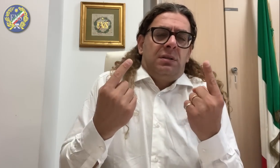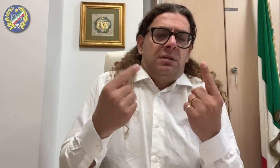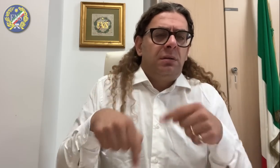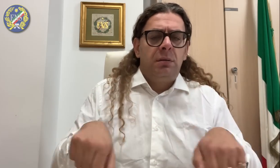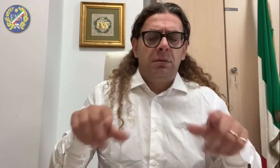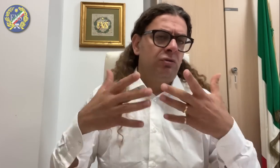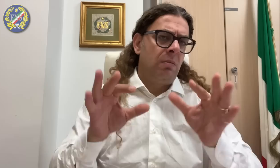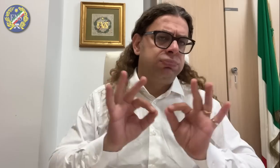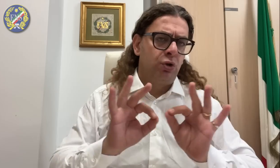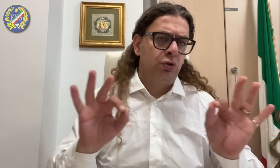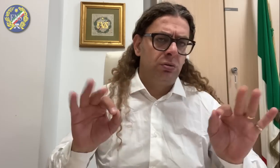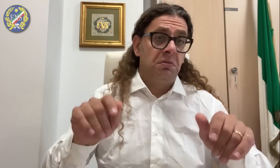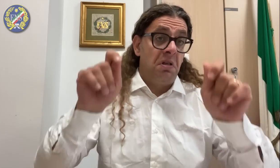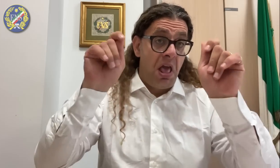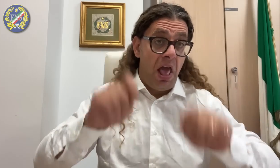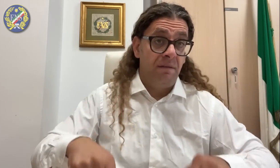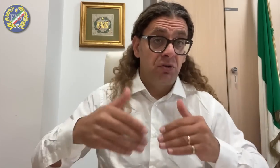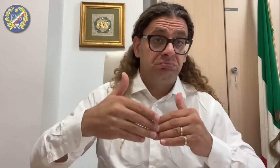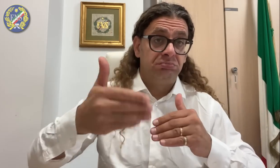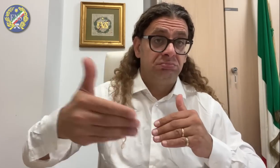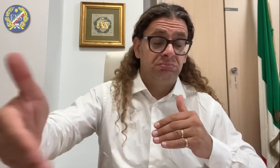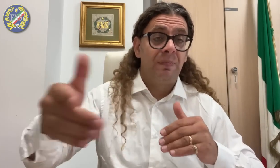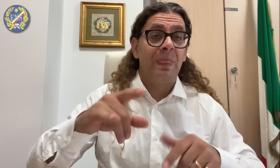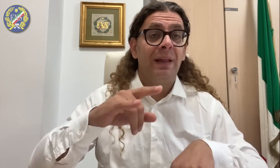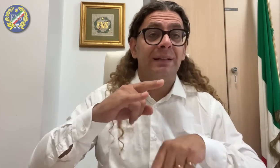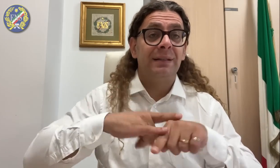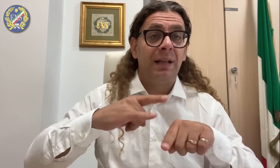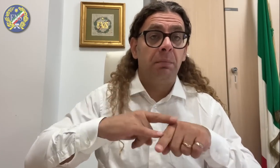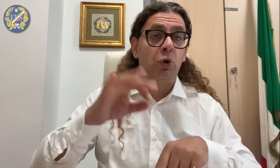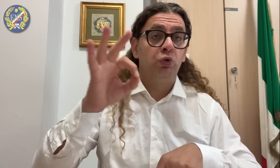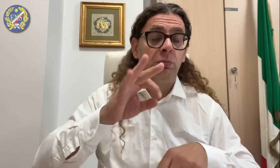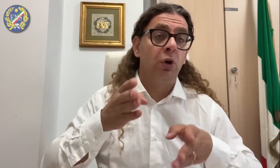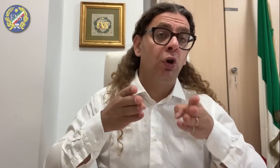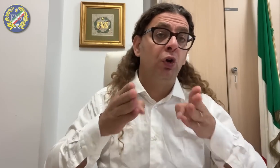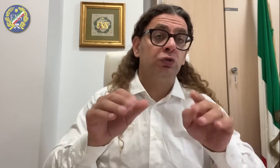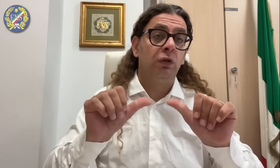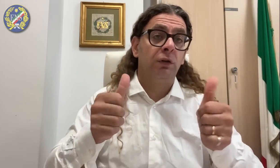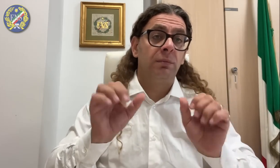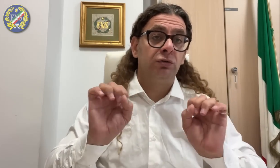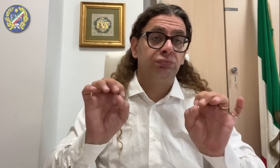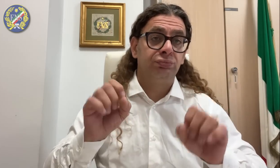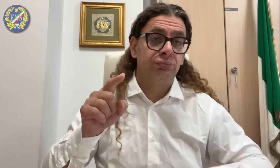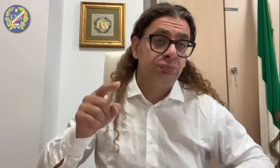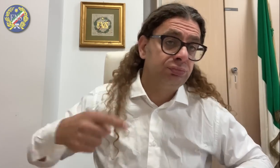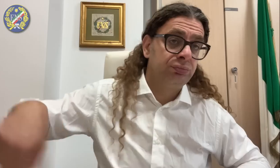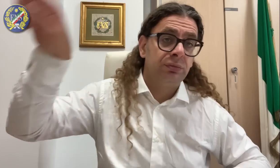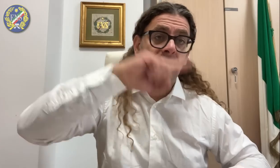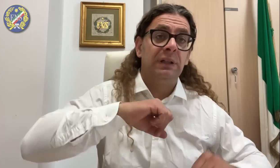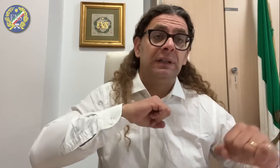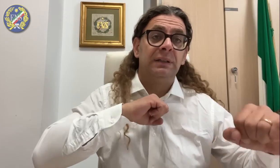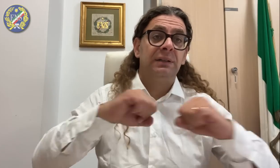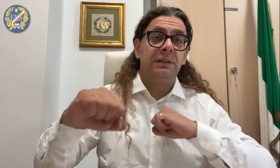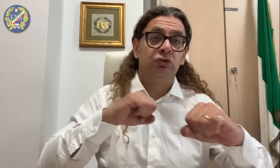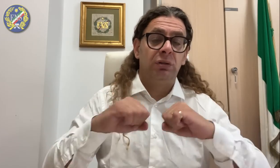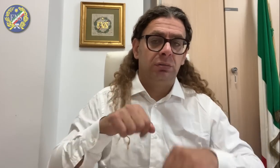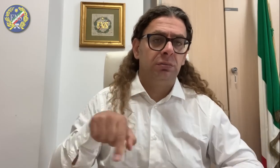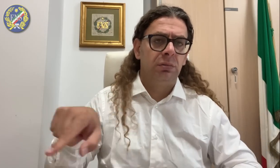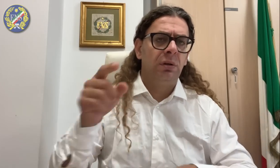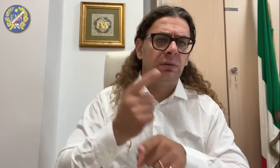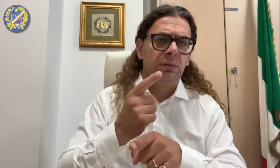Siamo in attesa. È tutto pronto per l’avvio, a partire dal mese di settembre-ottobre prossimi verranno organizzati corsi di formazione rivolti a tutti i Dirigenti che è